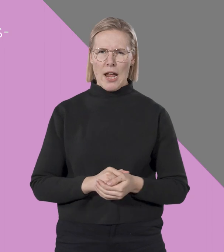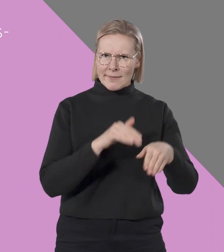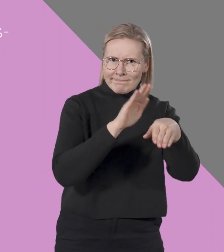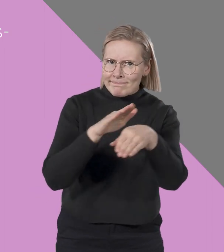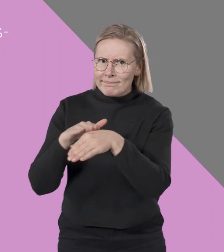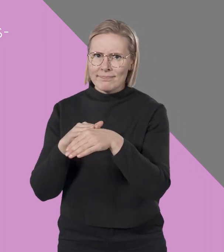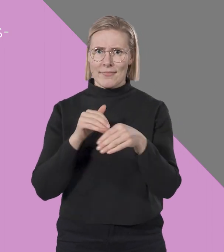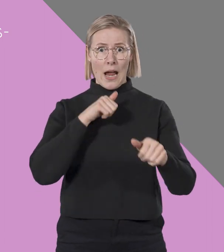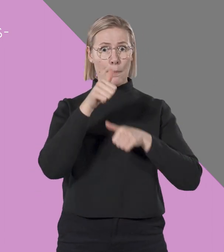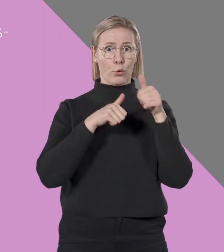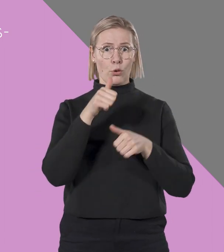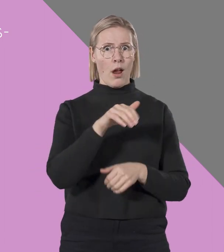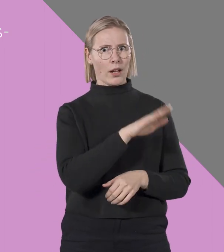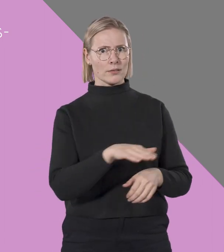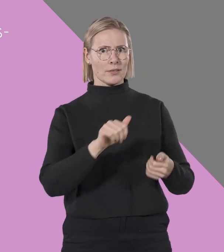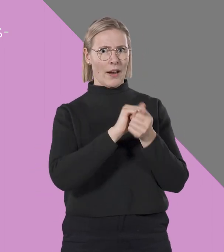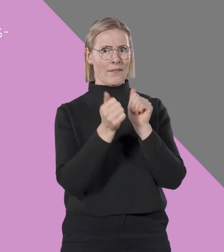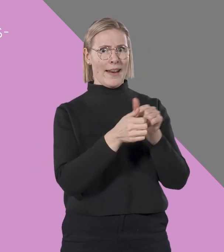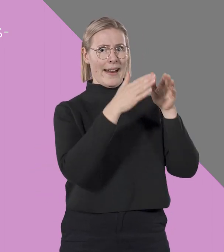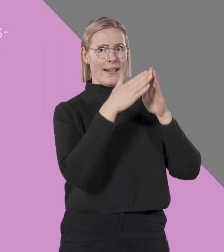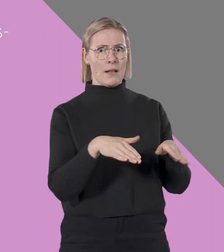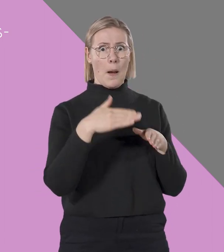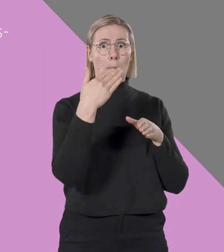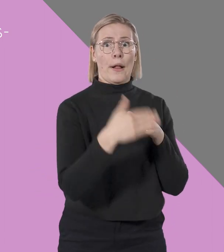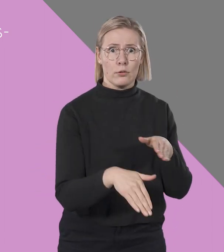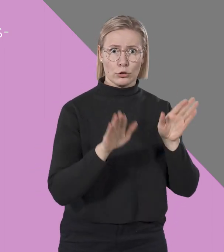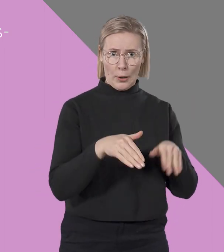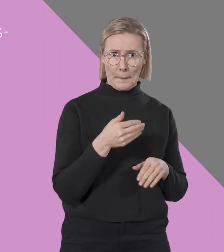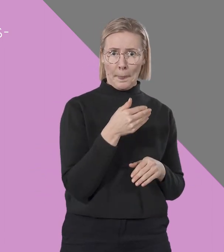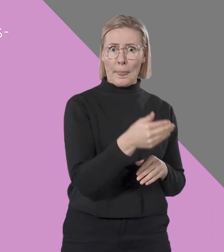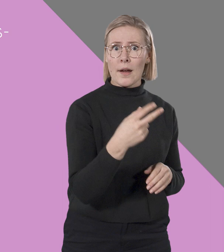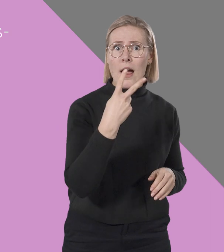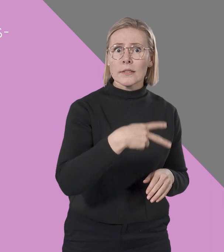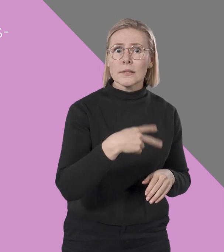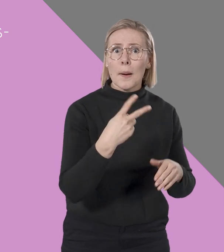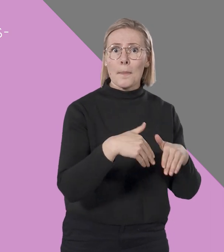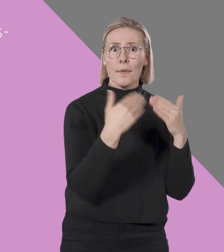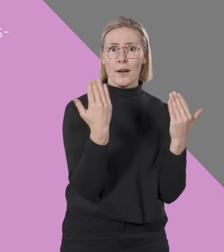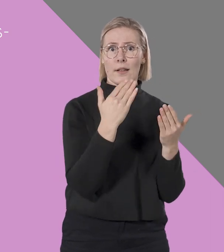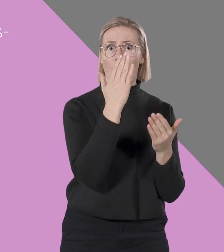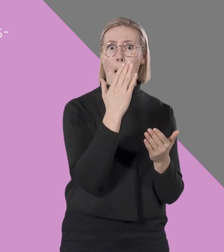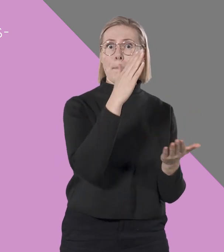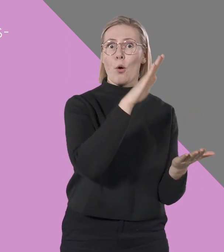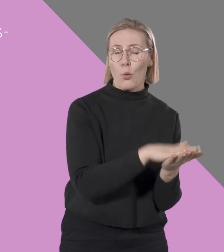Huomioikaa, että ilmoittautumisaika lasten talvileirille päättyy jo 22.1. -